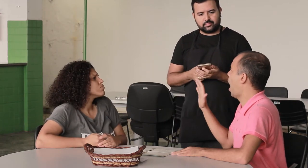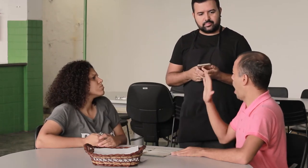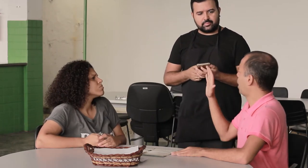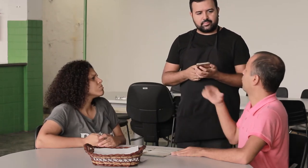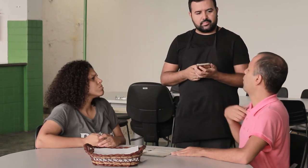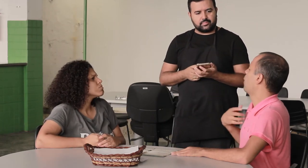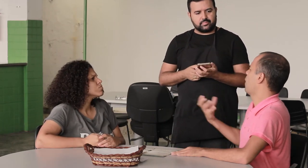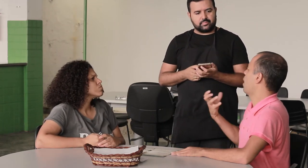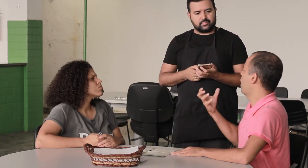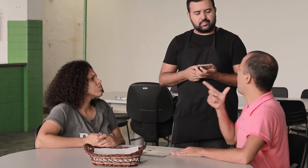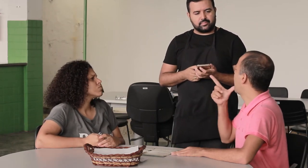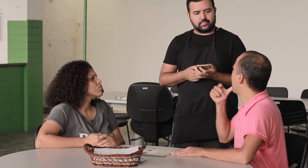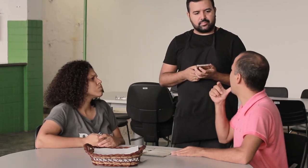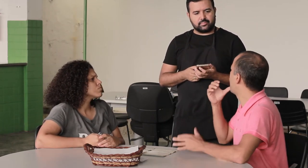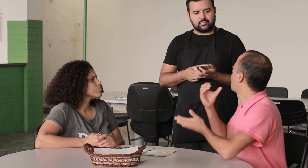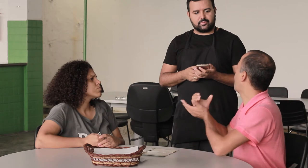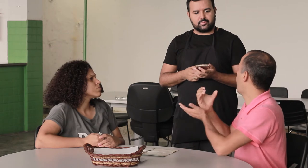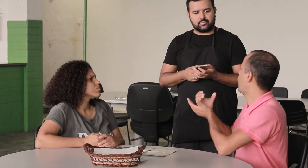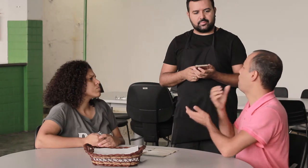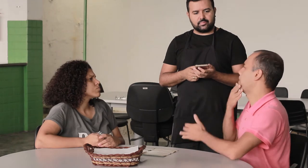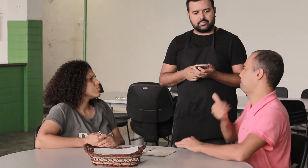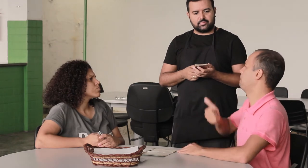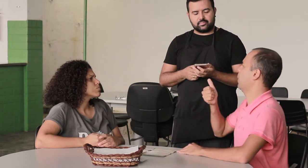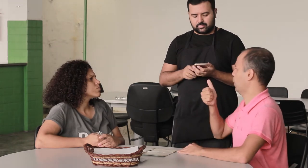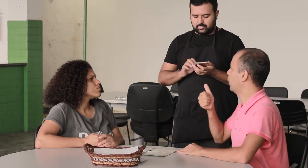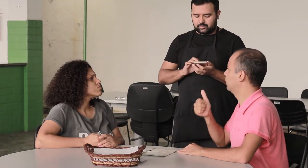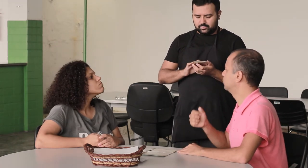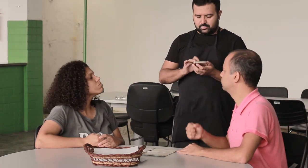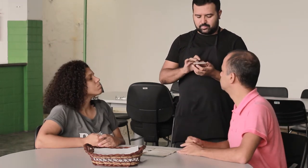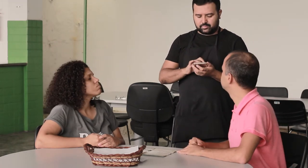Então, eu to achando muito caro, então eu vou querer um copo de água mesmo Acho melhor!